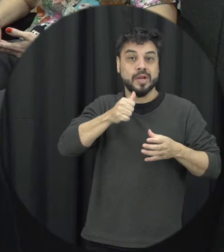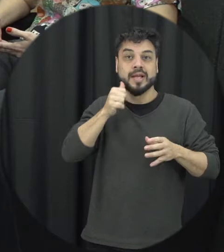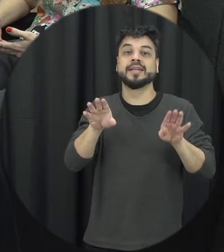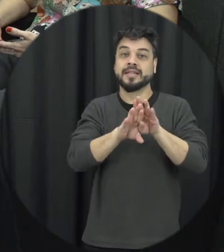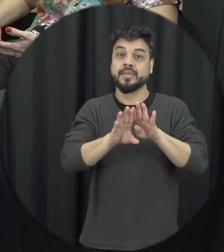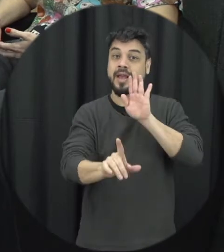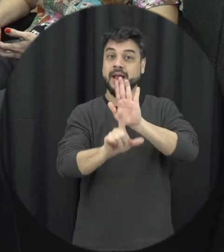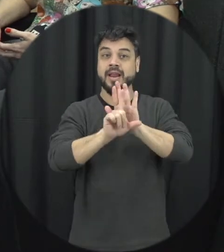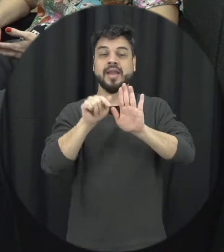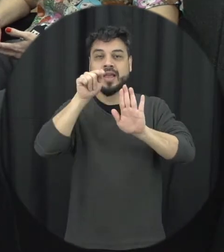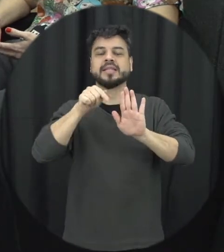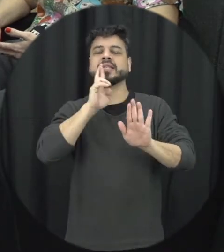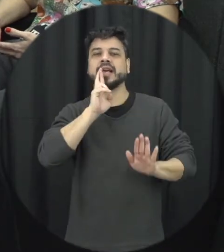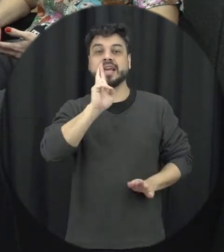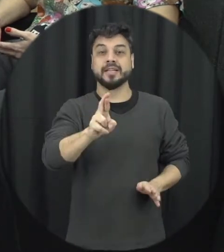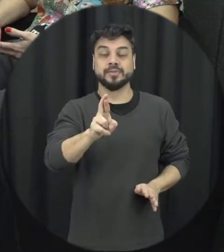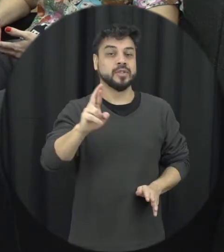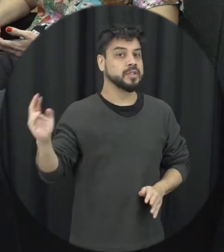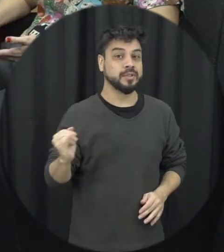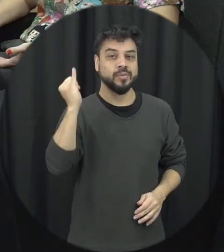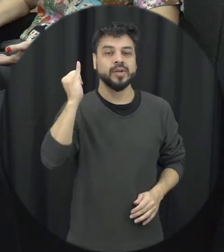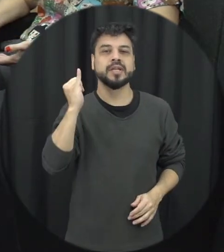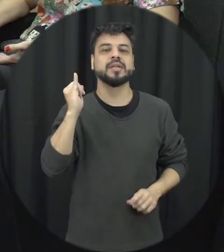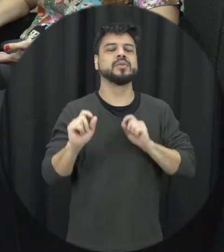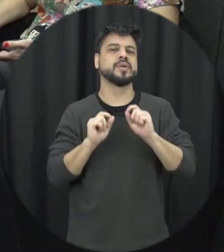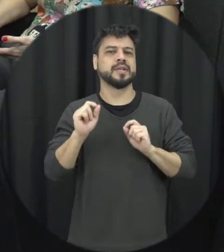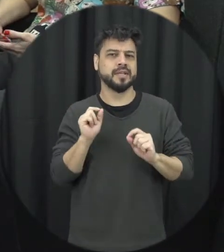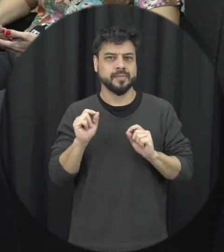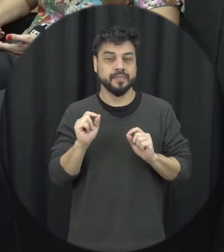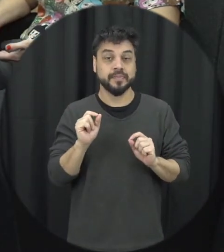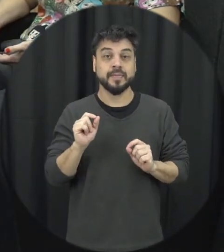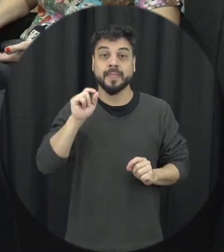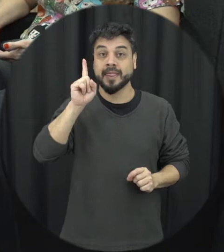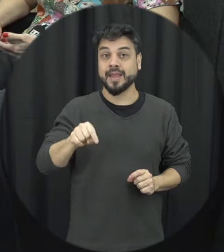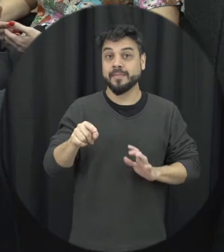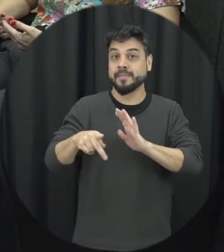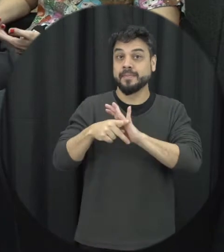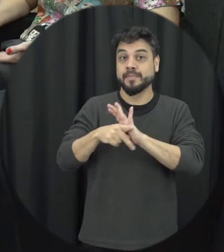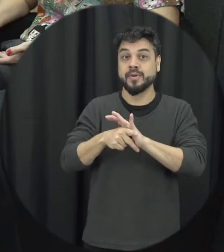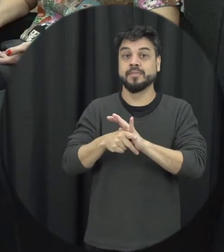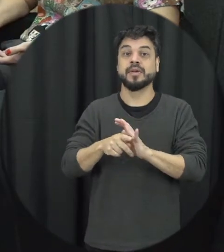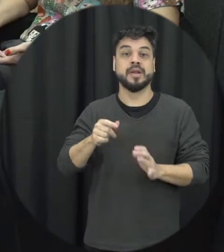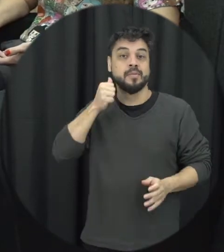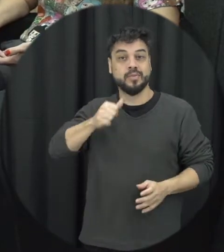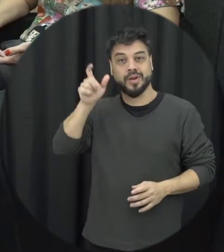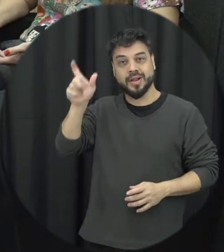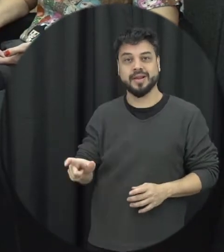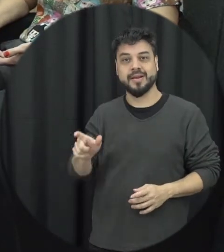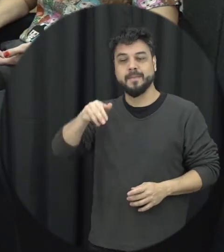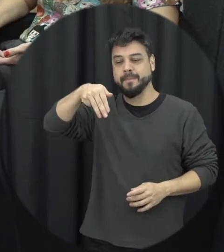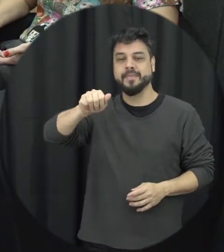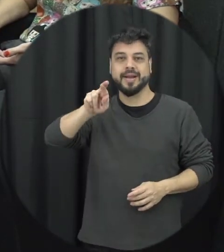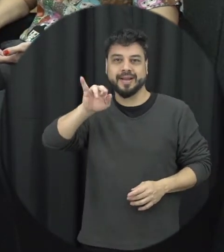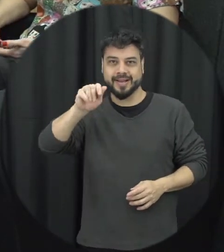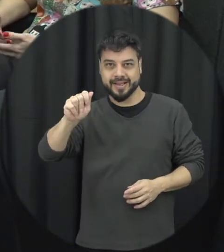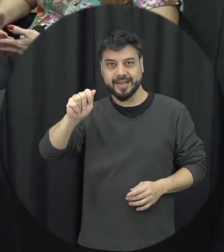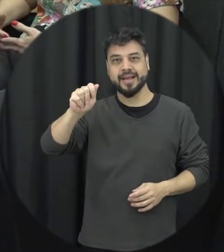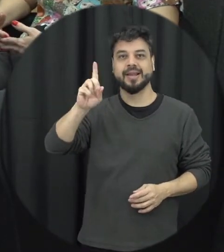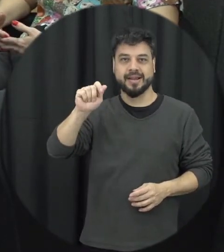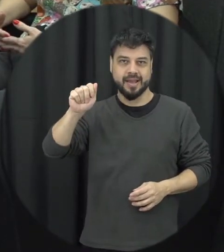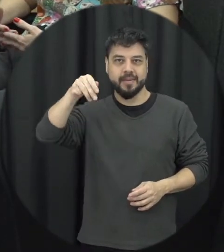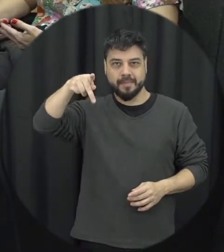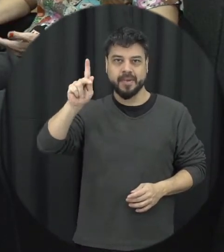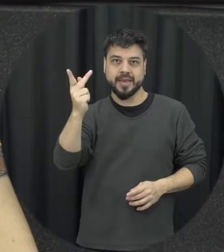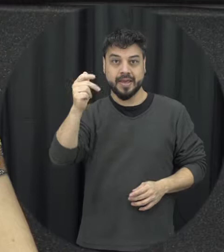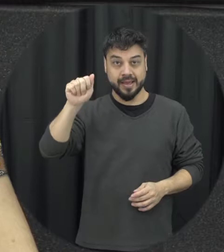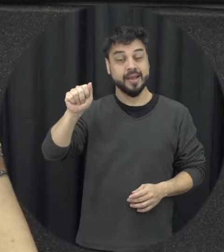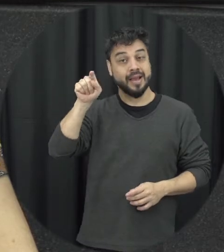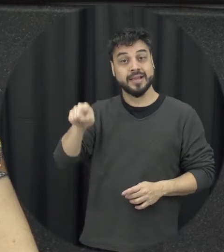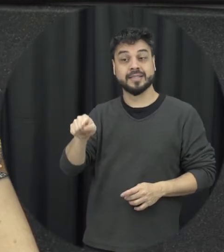muito importante a o caso da Maria da Penha que dá nome à lei né então a Lei Maria da Penha é a